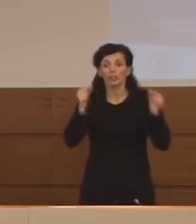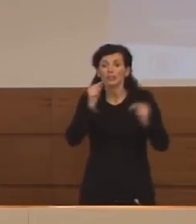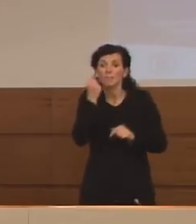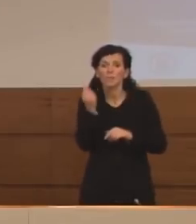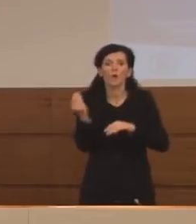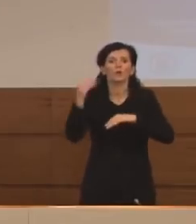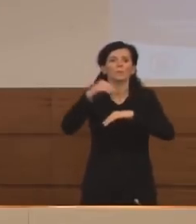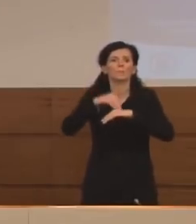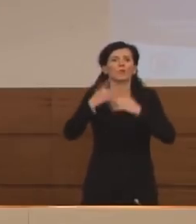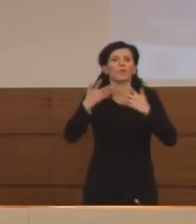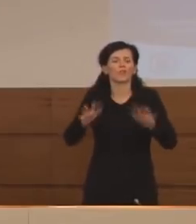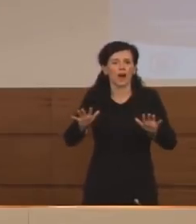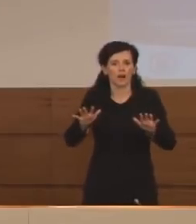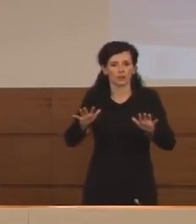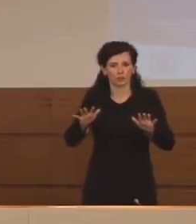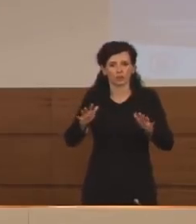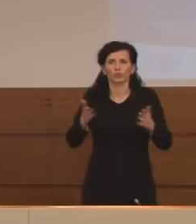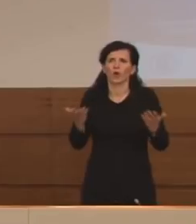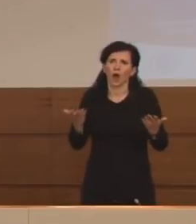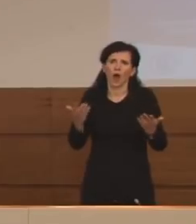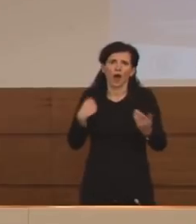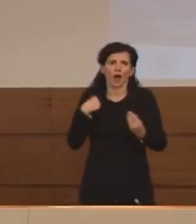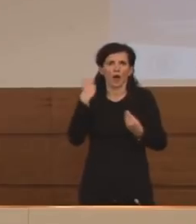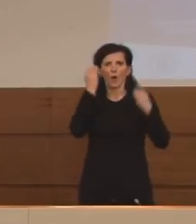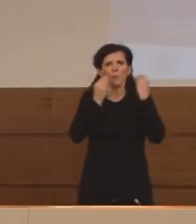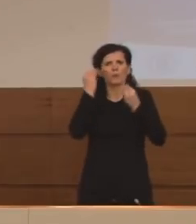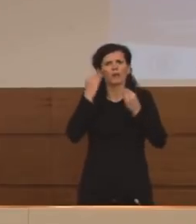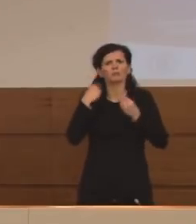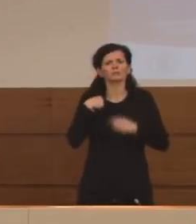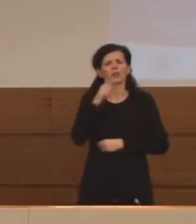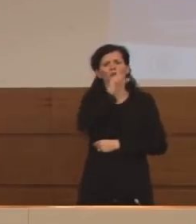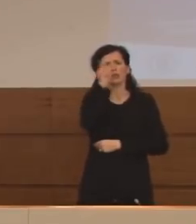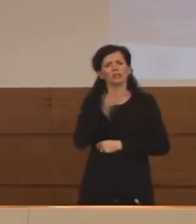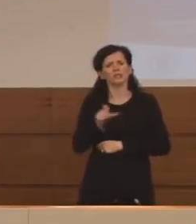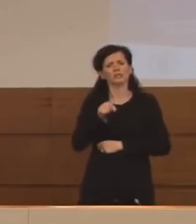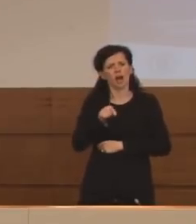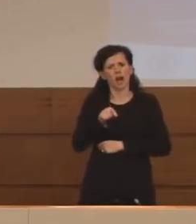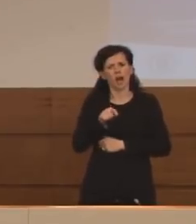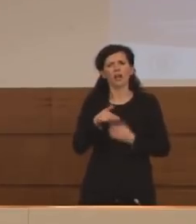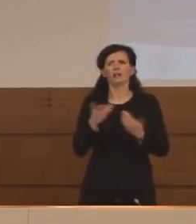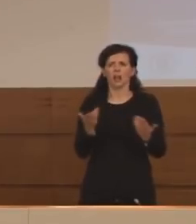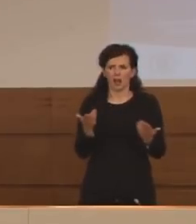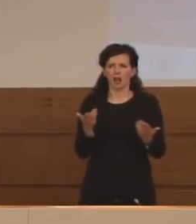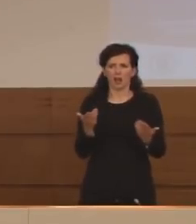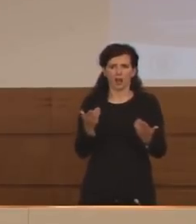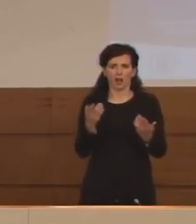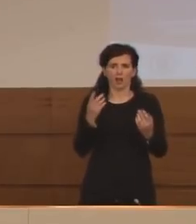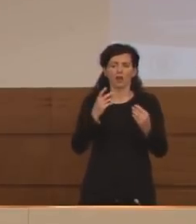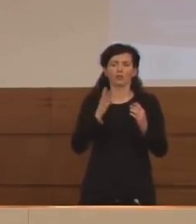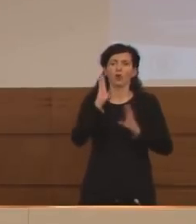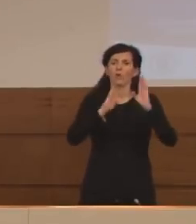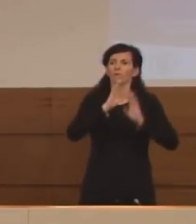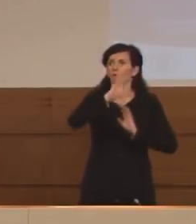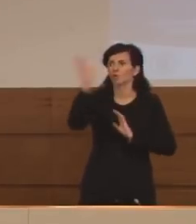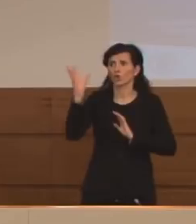Credo che il nostro paese sia uno dei paesi se non il paese che ha fatto più tamponi.